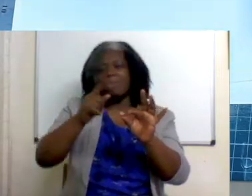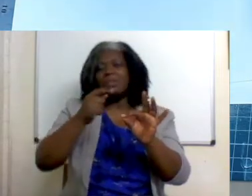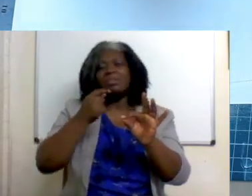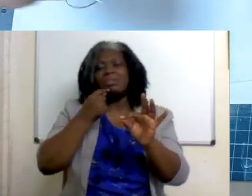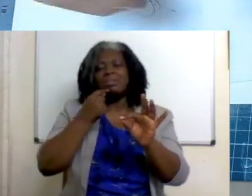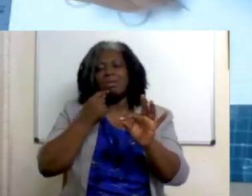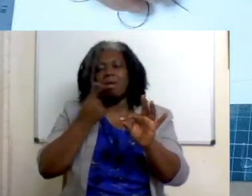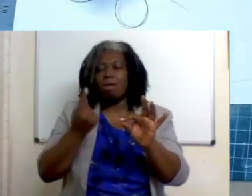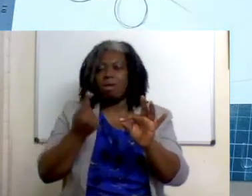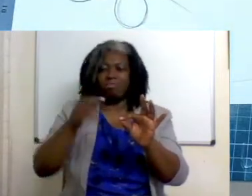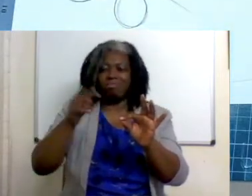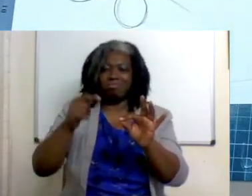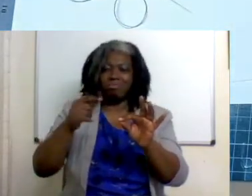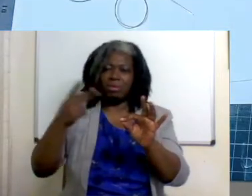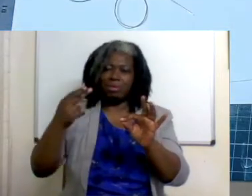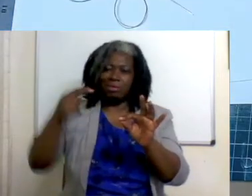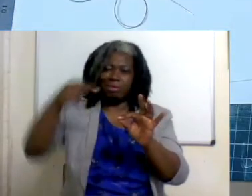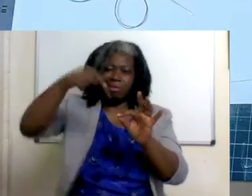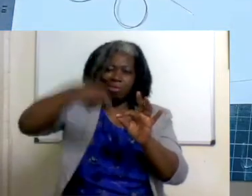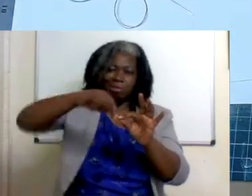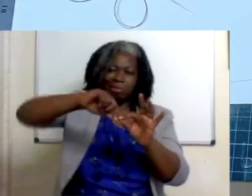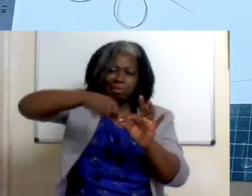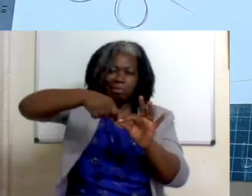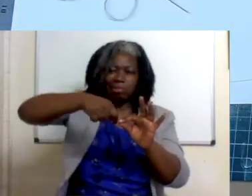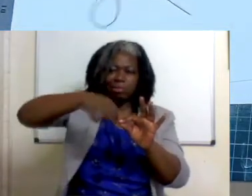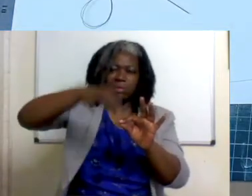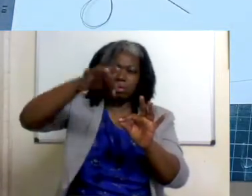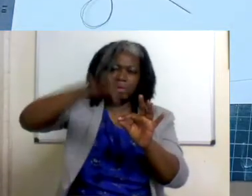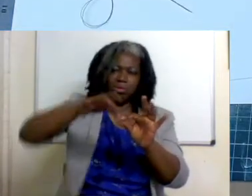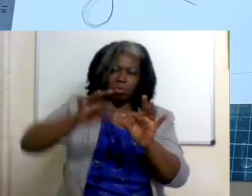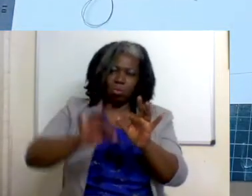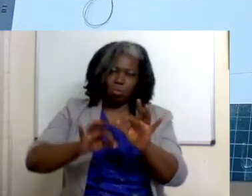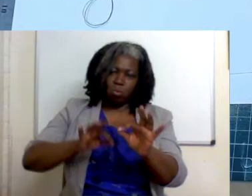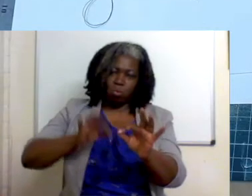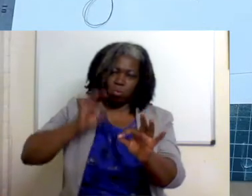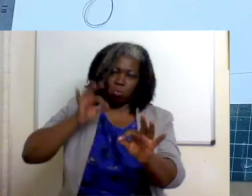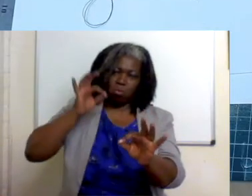udelam tu diru trosku jednodusseji. Pouziji moje nuzky a polozim je